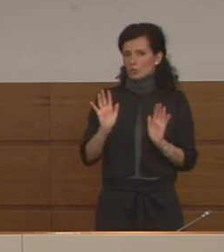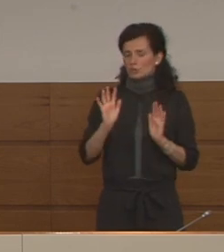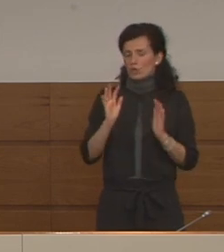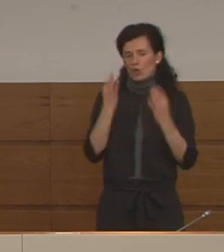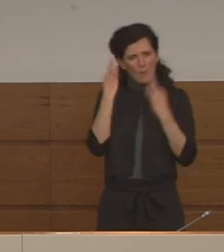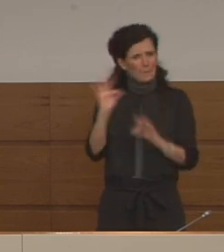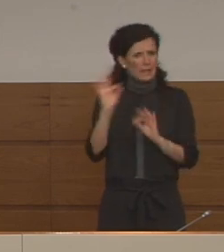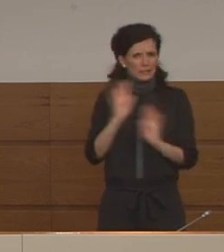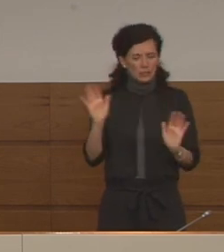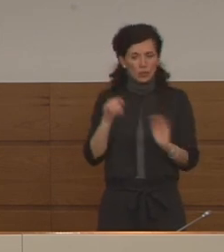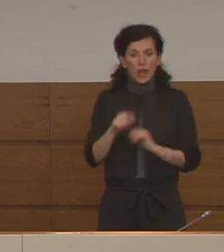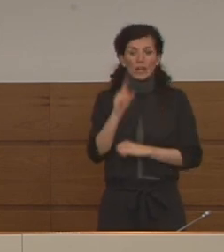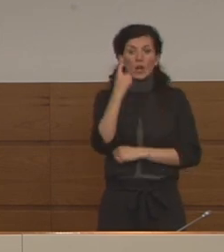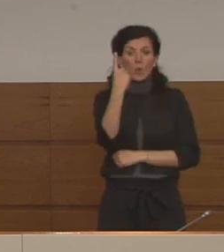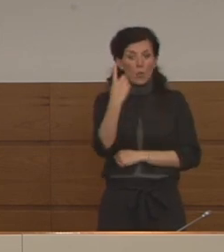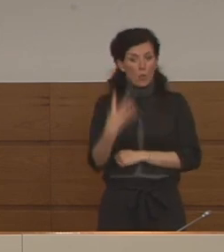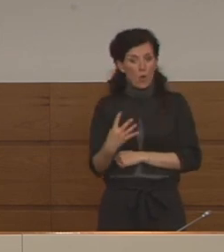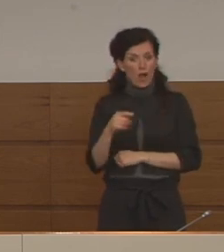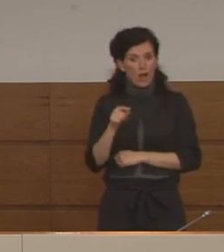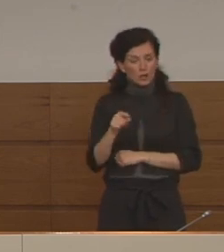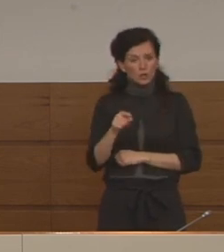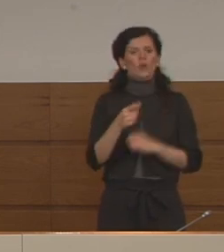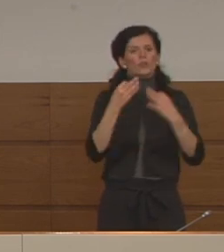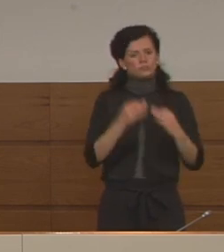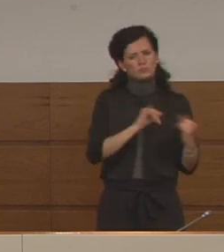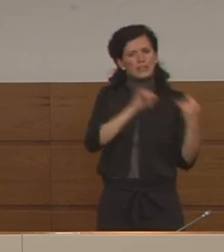questi è stato dimesso ed un altro quarto è